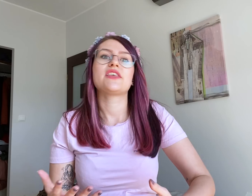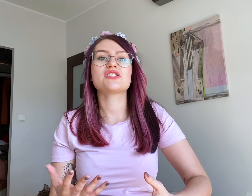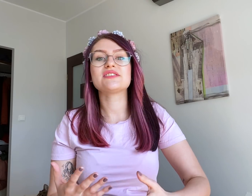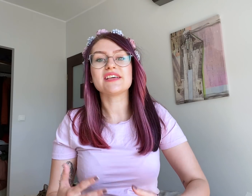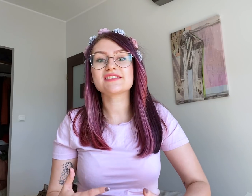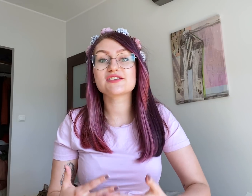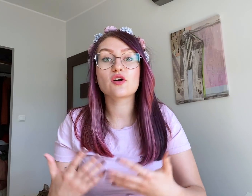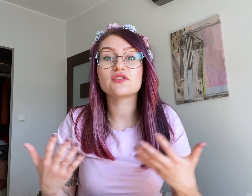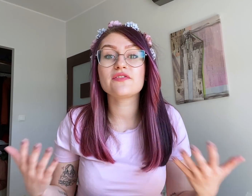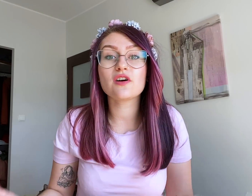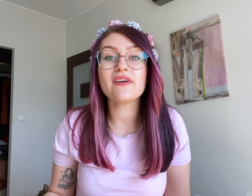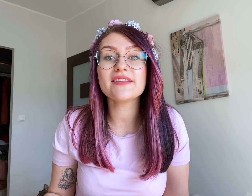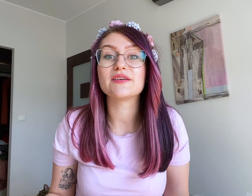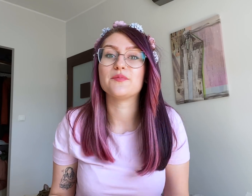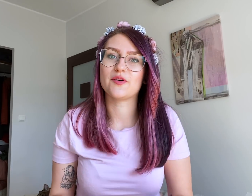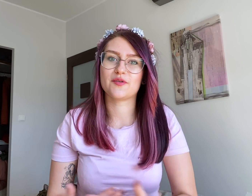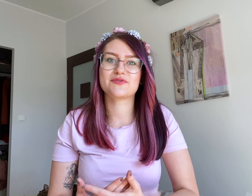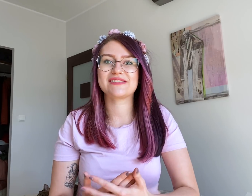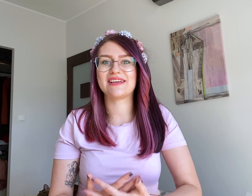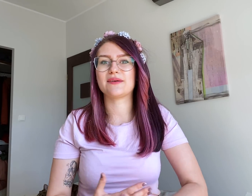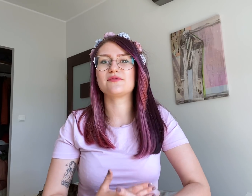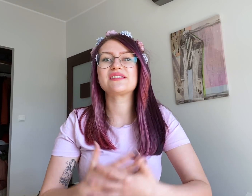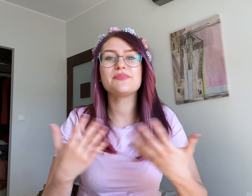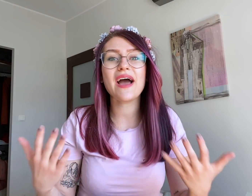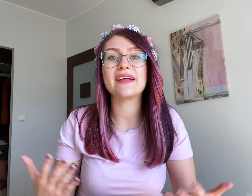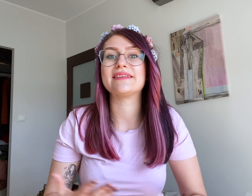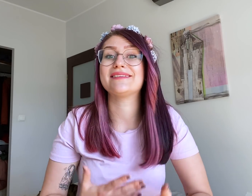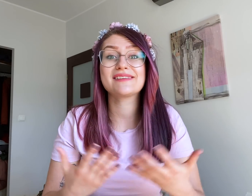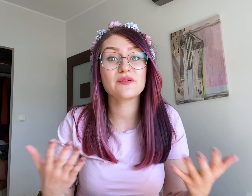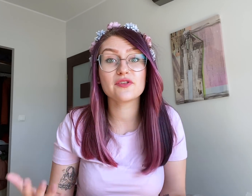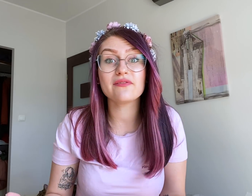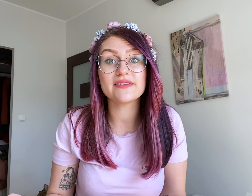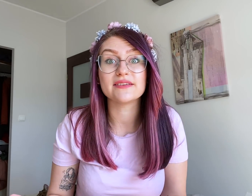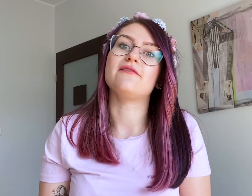Też nie jest skodyfikowany, bo przez lata był spychany, dyskryminowany.